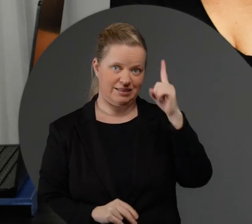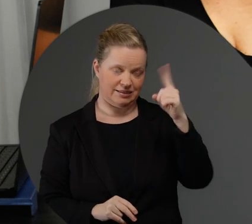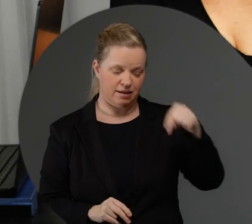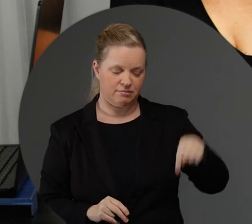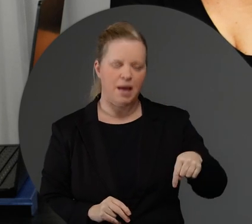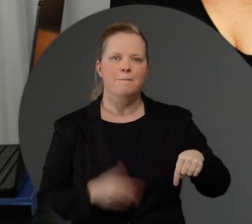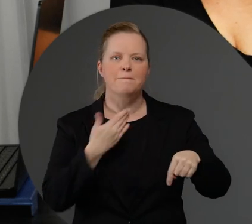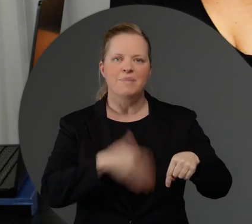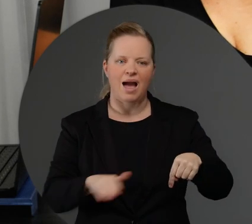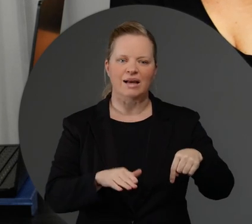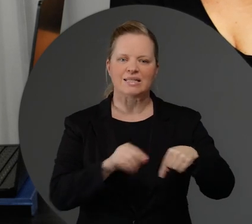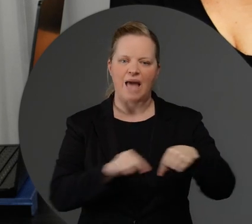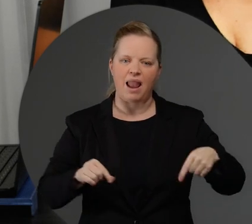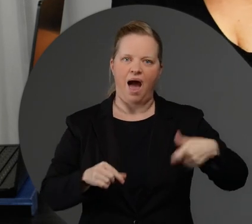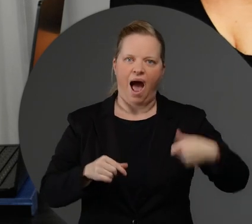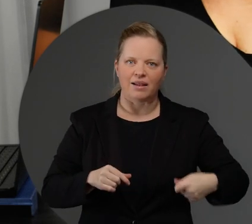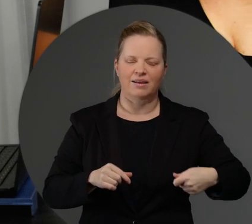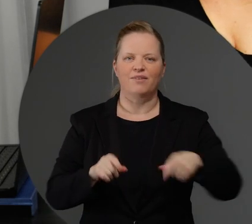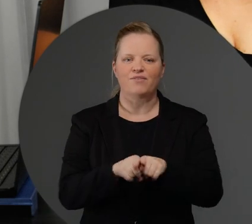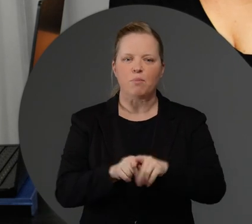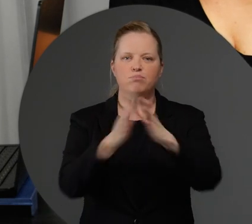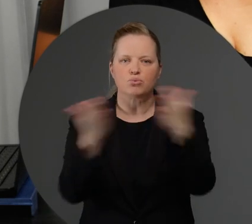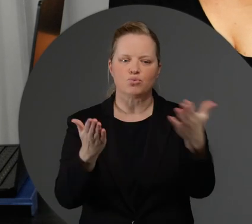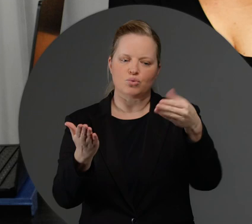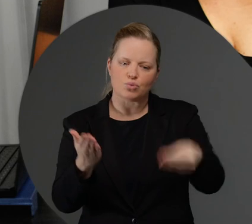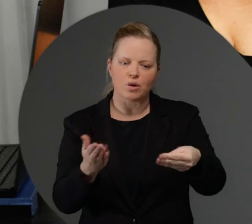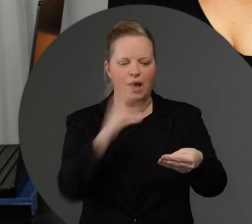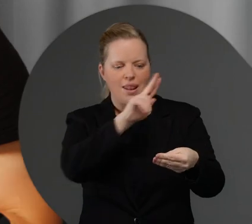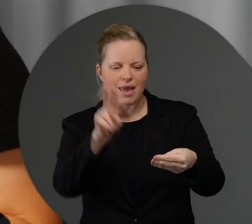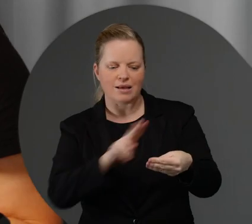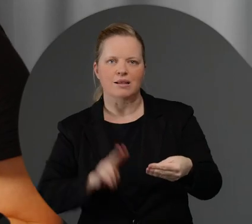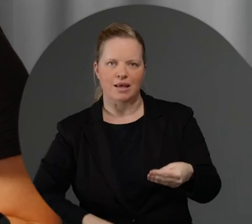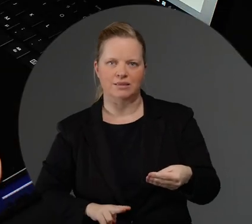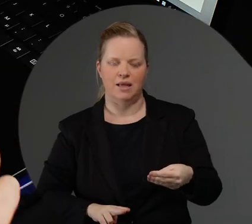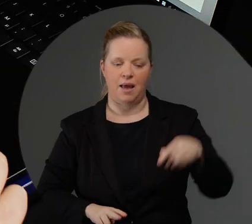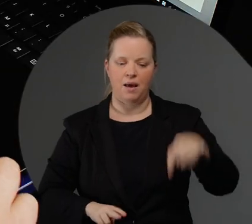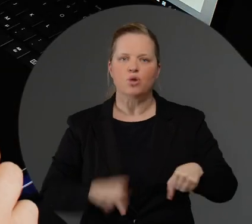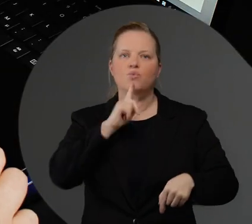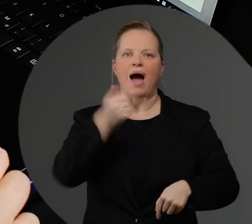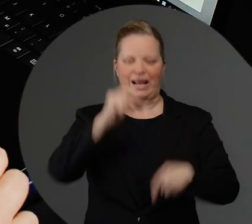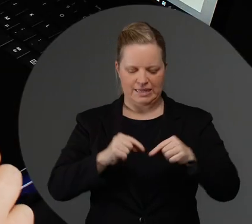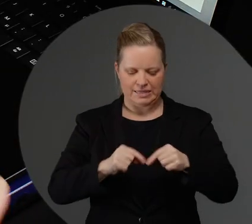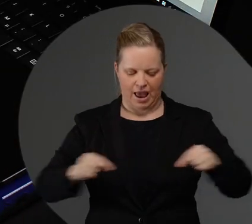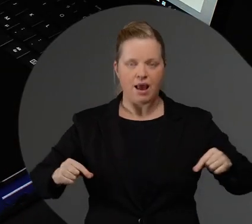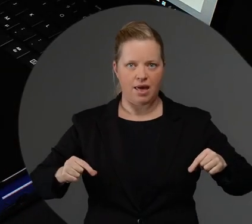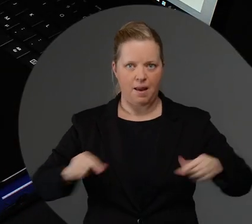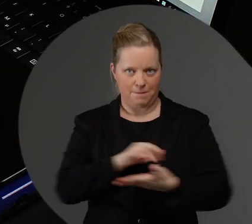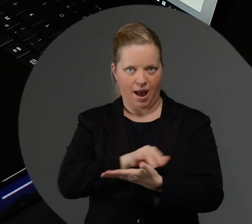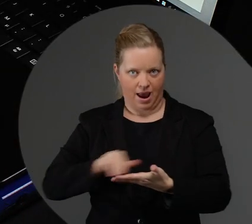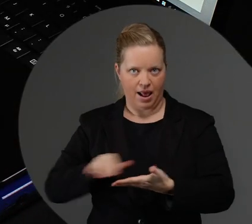ich vor allem um die Zeile zu halten, wie wenn man ein Buch liest, und mit dem Rechten liest man. Die Braillezeile ist ja so - man hat ja nur eine Zeile, das